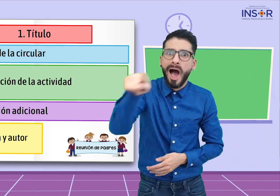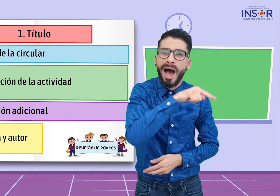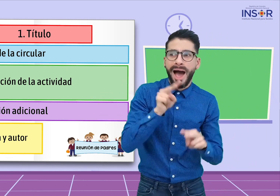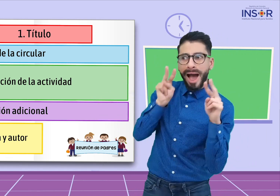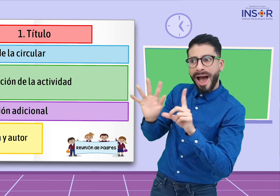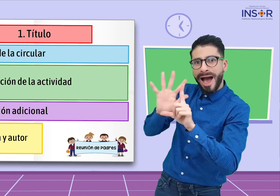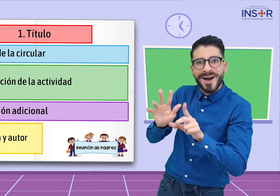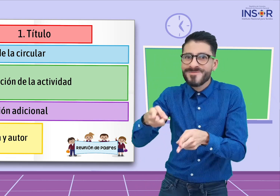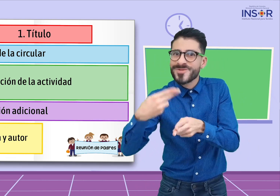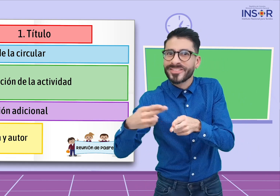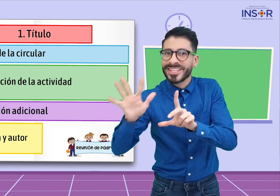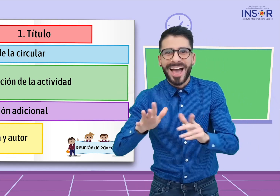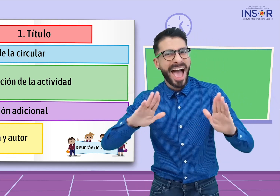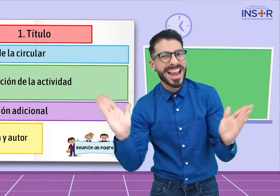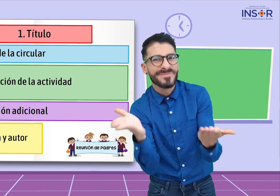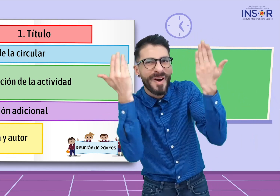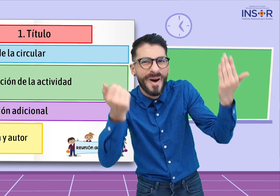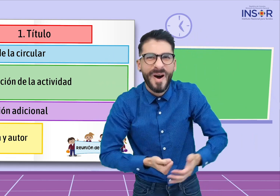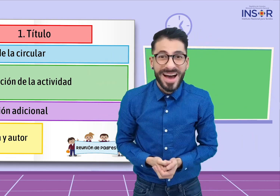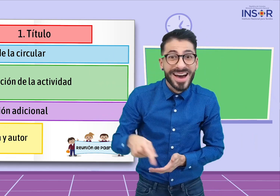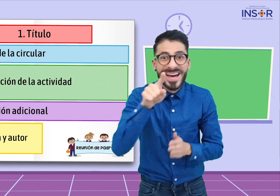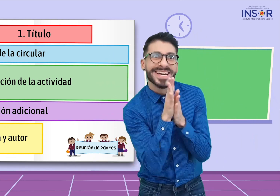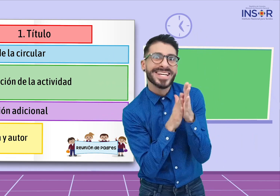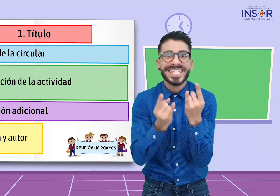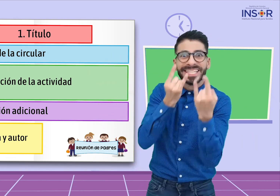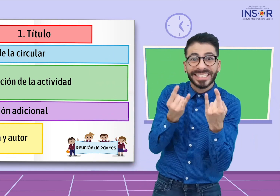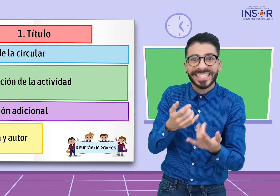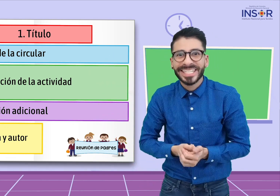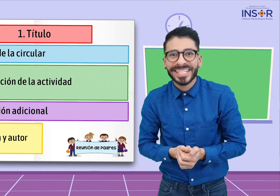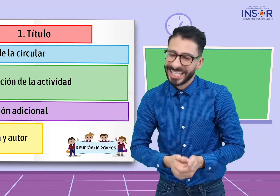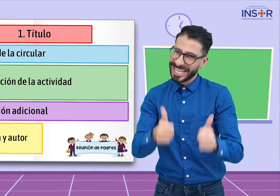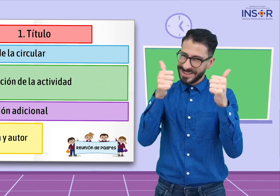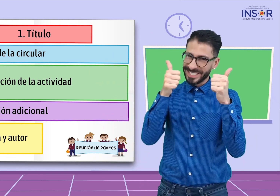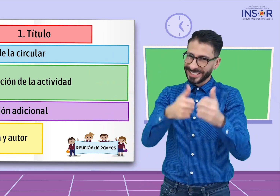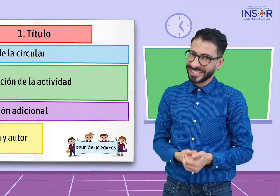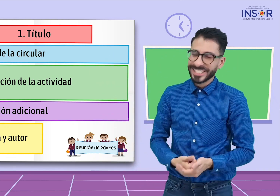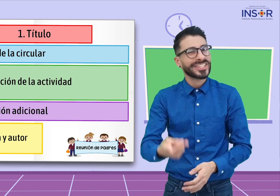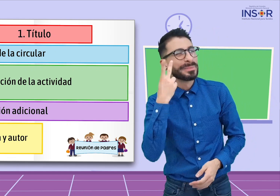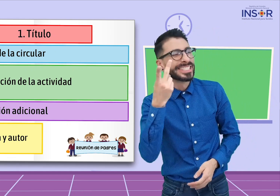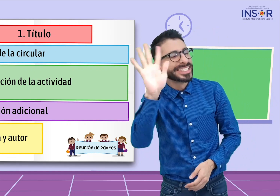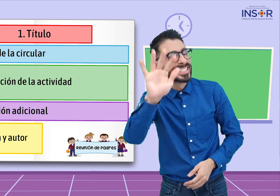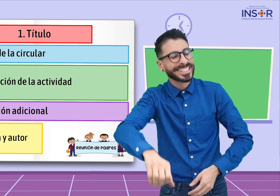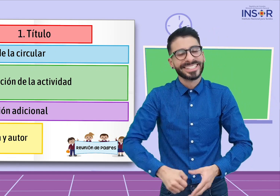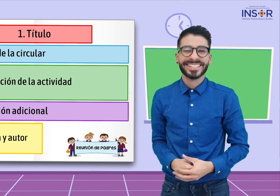¡No se pueden perder este video! Los esperamos, será muy interesante. Hasta pronto.